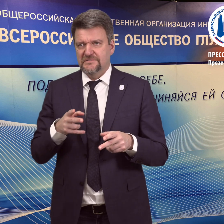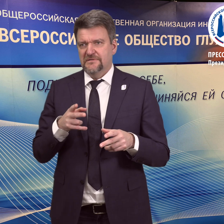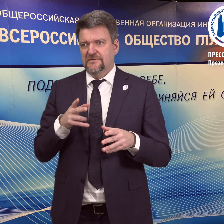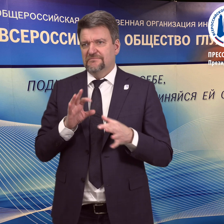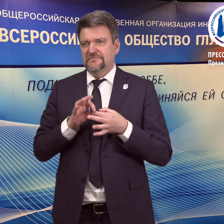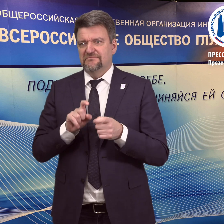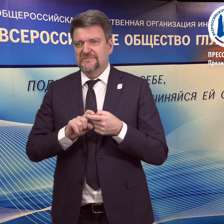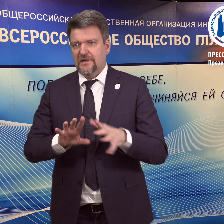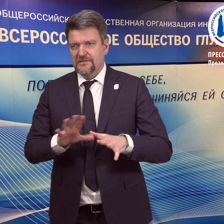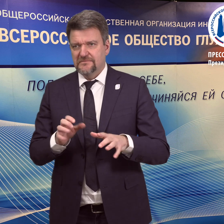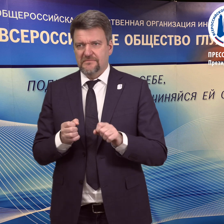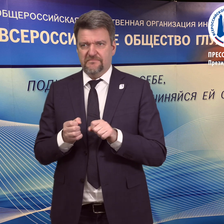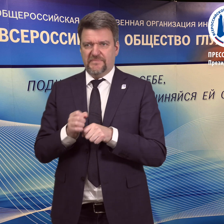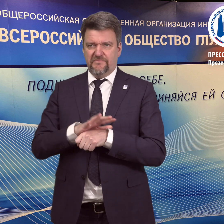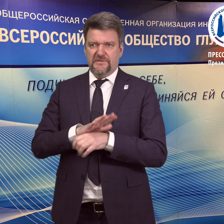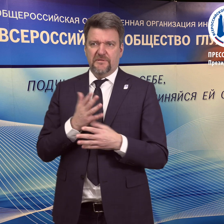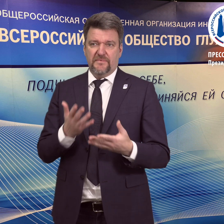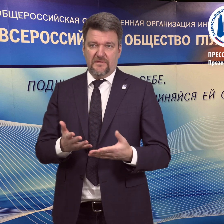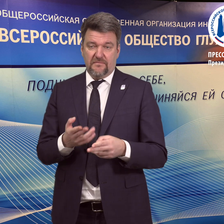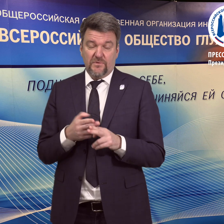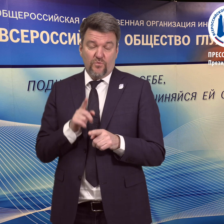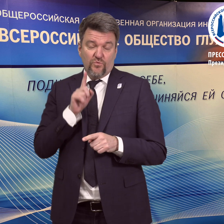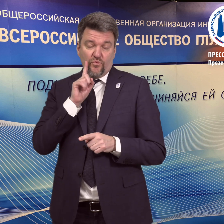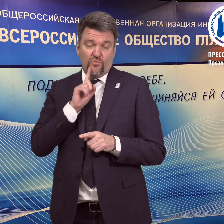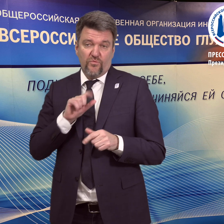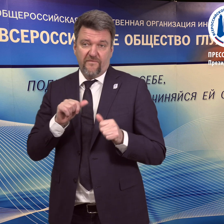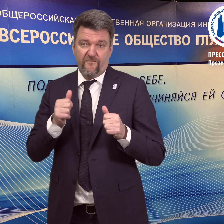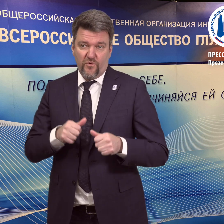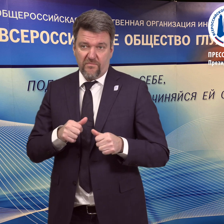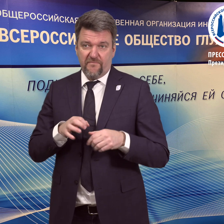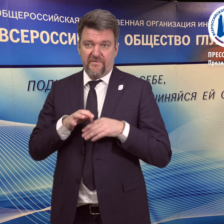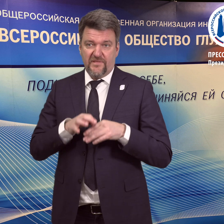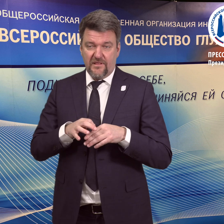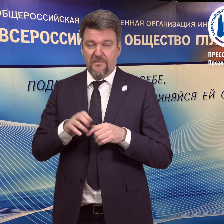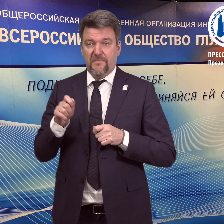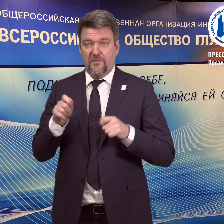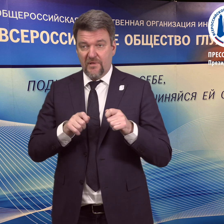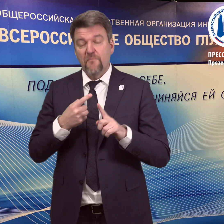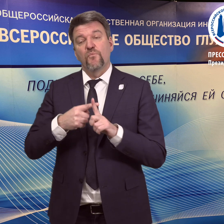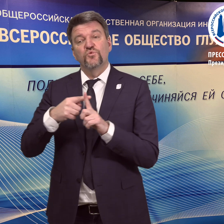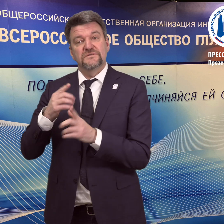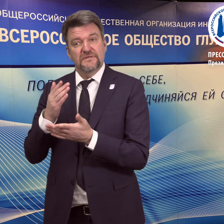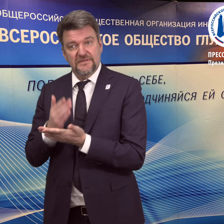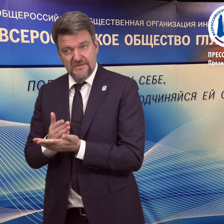возможность избежать заражения ковидом. Это удобная форма проведения мероприятий.